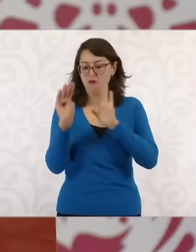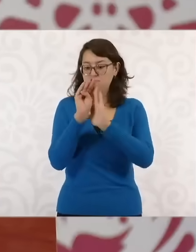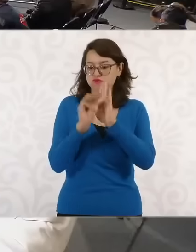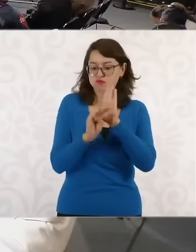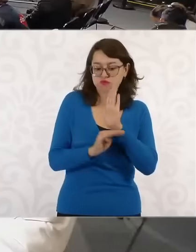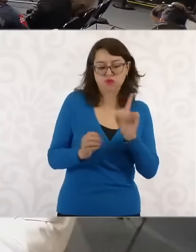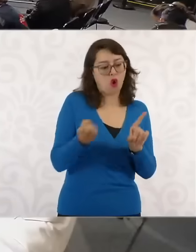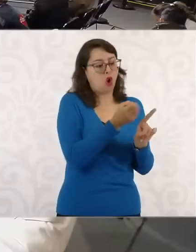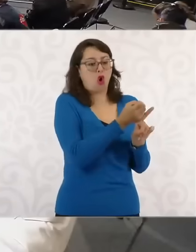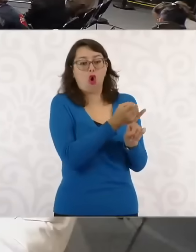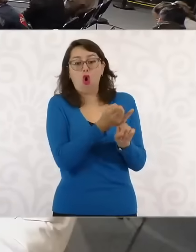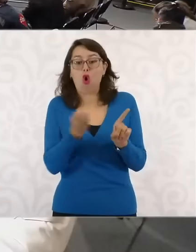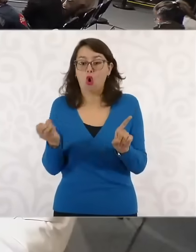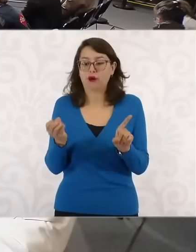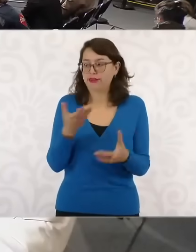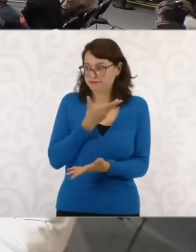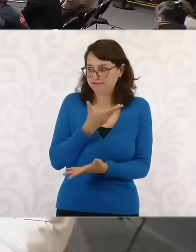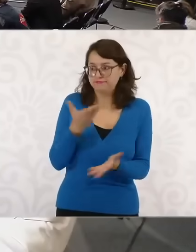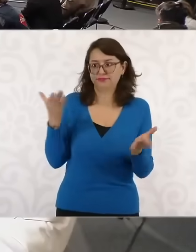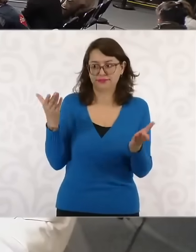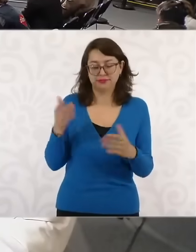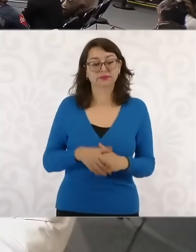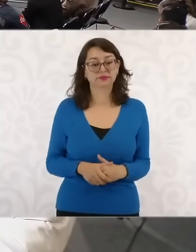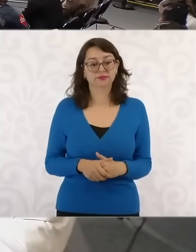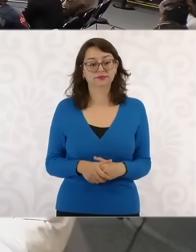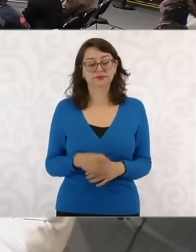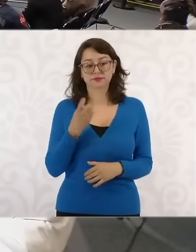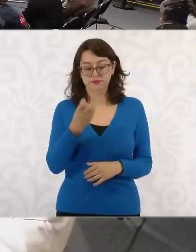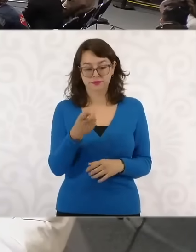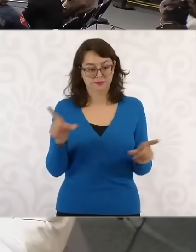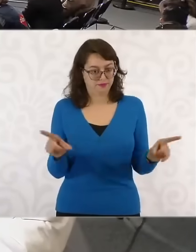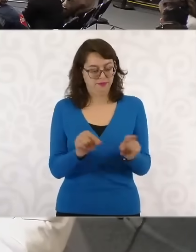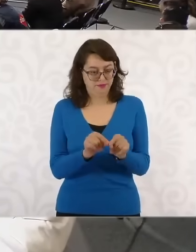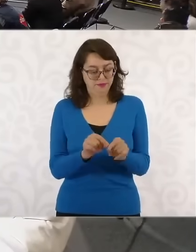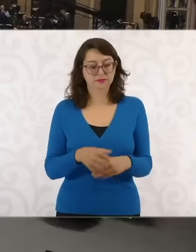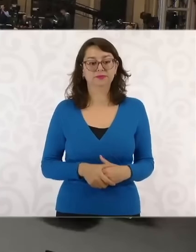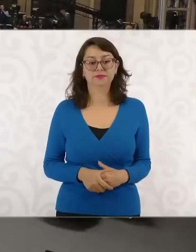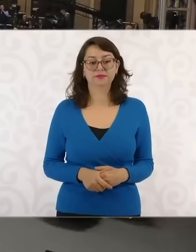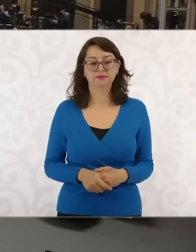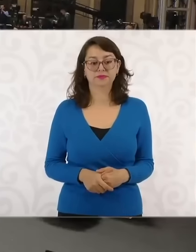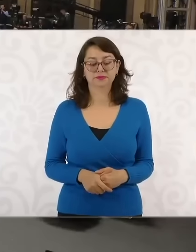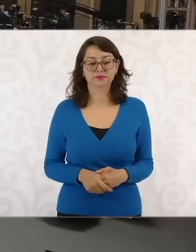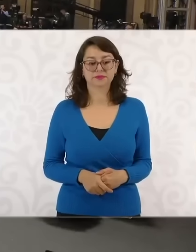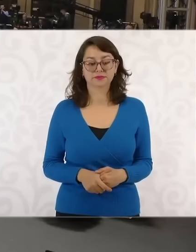la forma en que se están tratando. Quería no más comentar el registro. Gracias. Ahora sí hay ¿qué